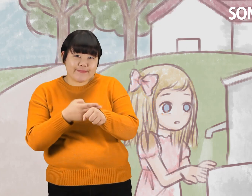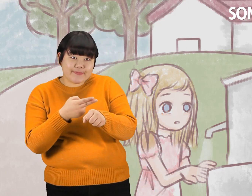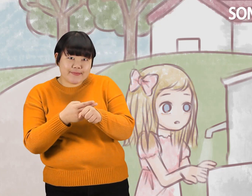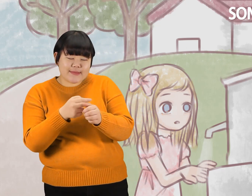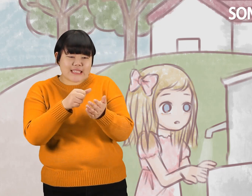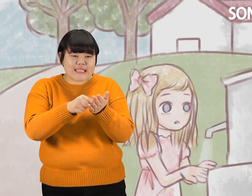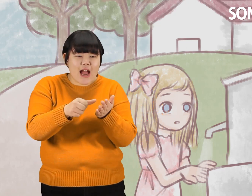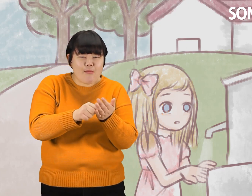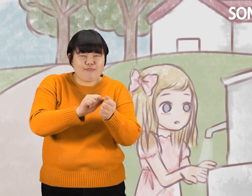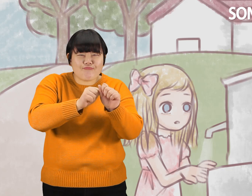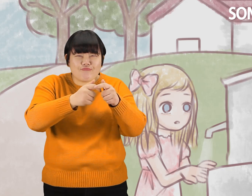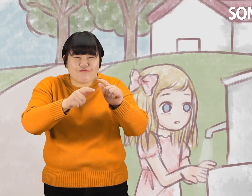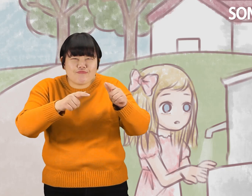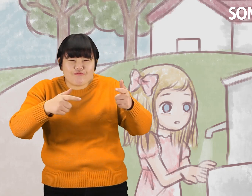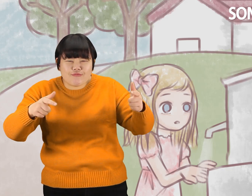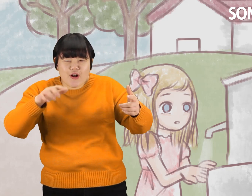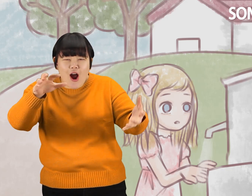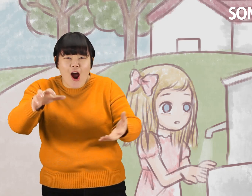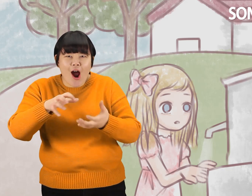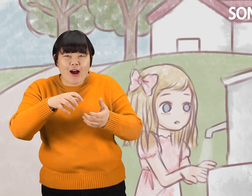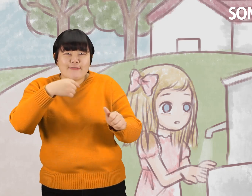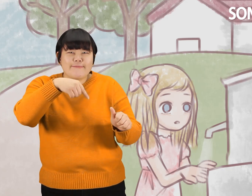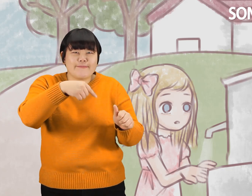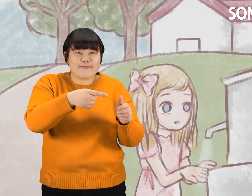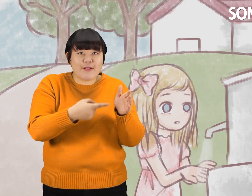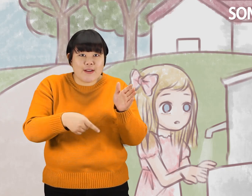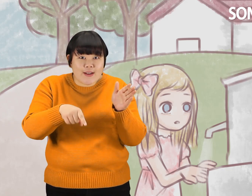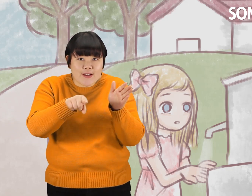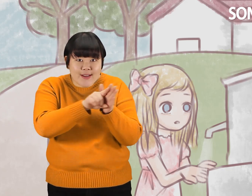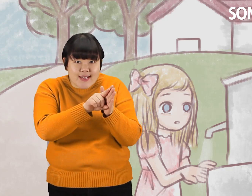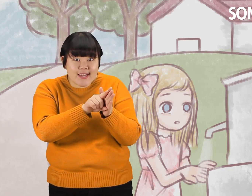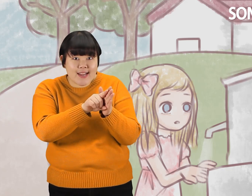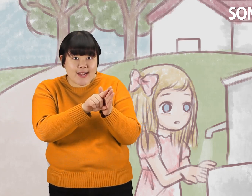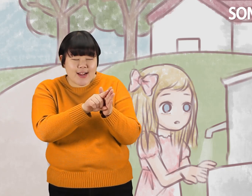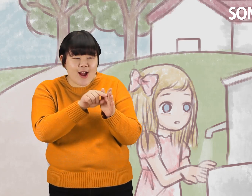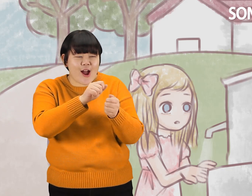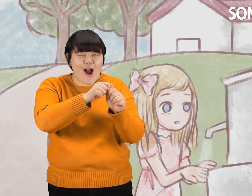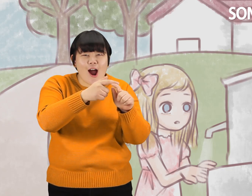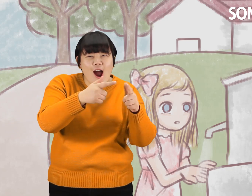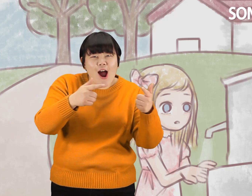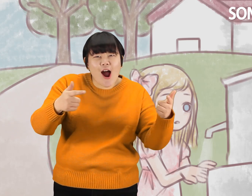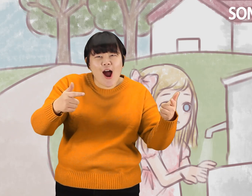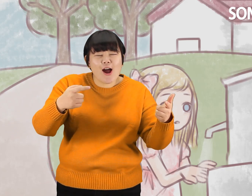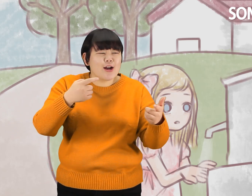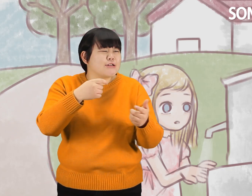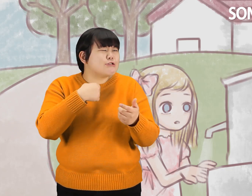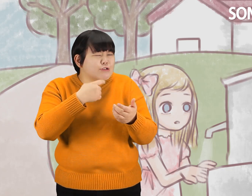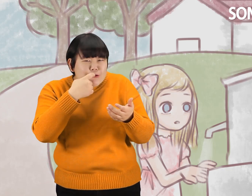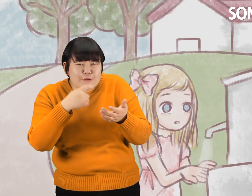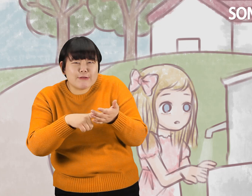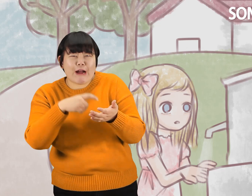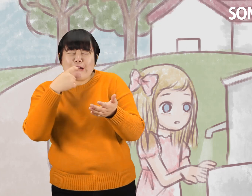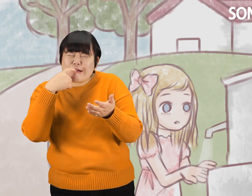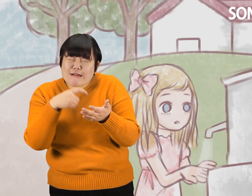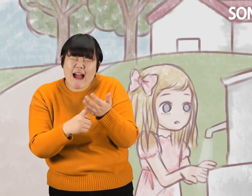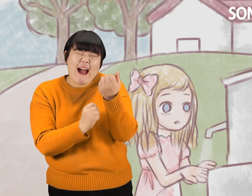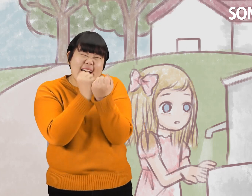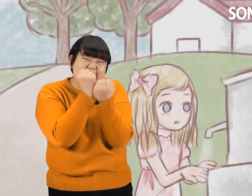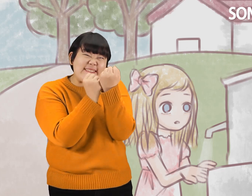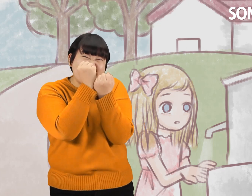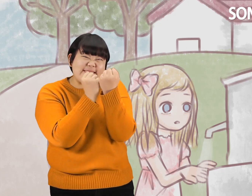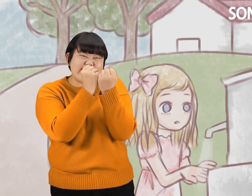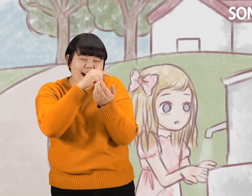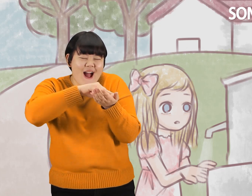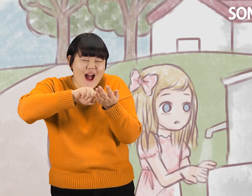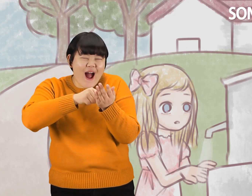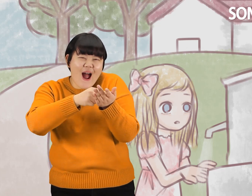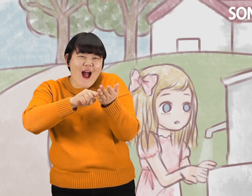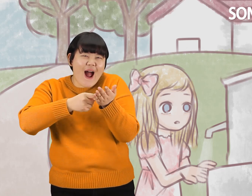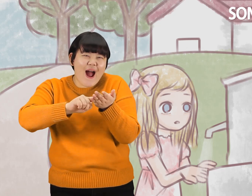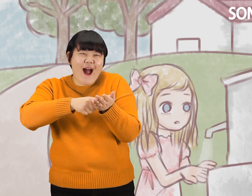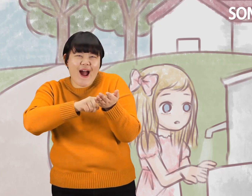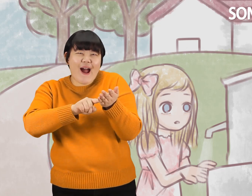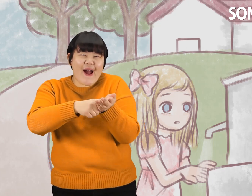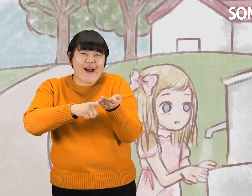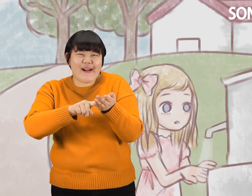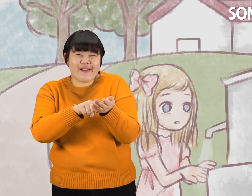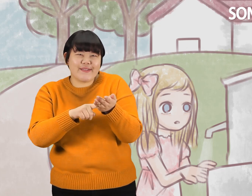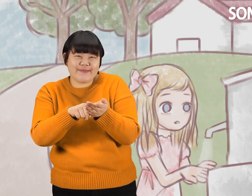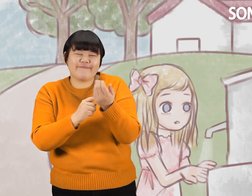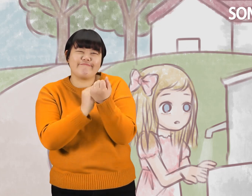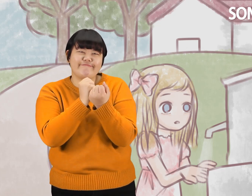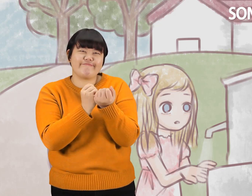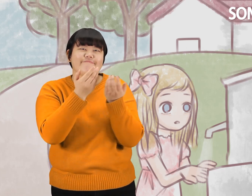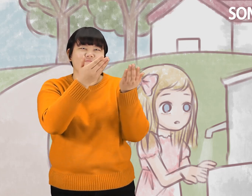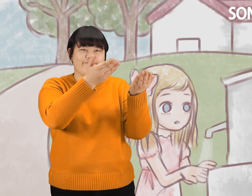先生は物事を理解し始めたヘレンにいくつかの仕事を分かりやすく教えてくれました。